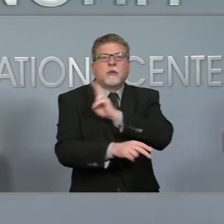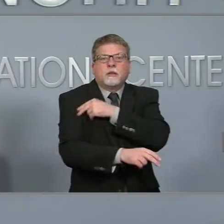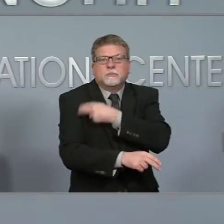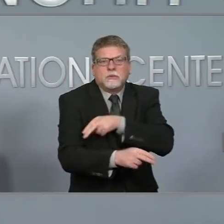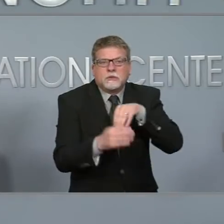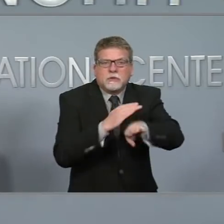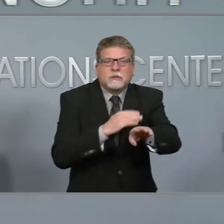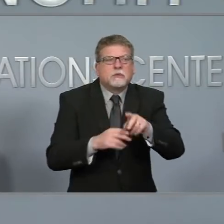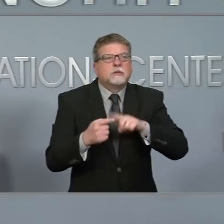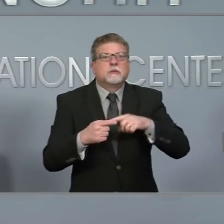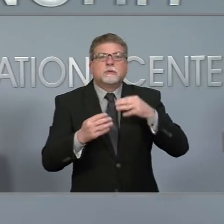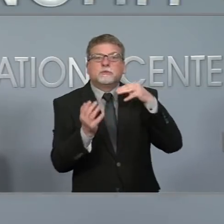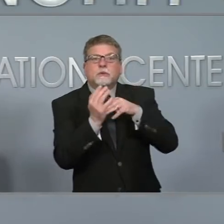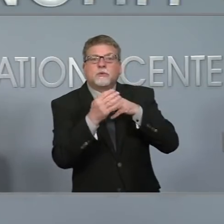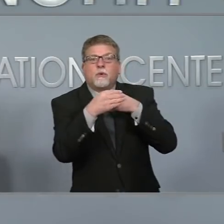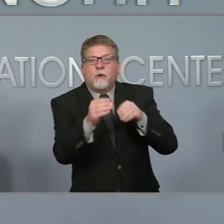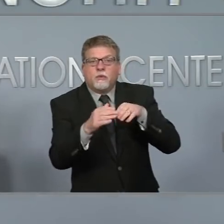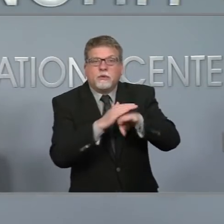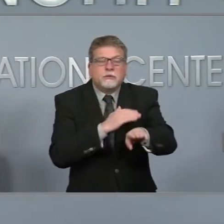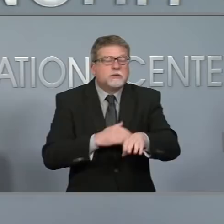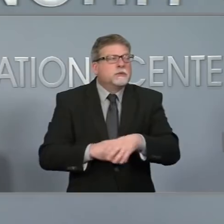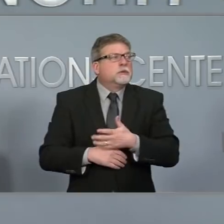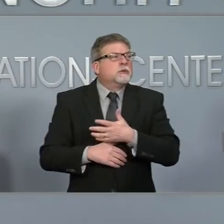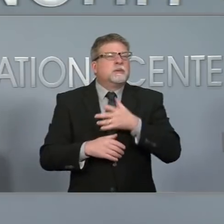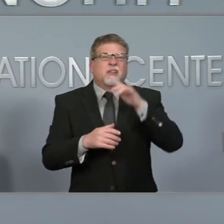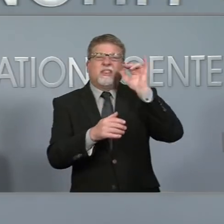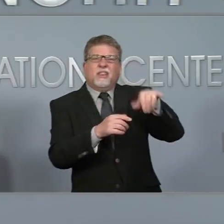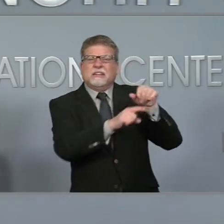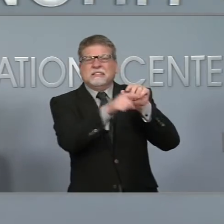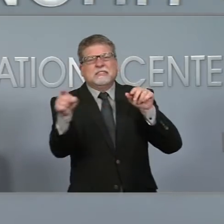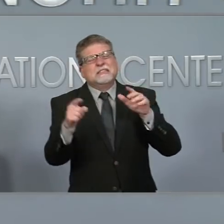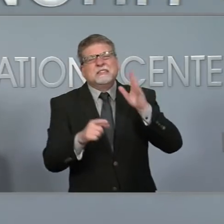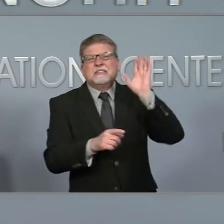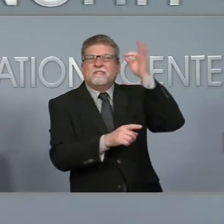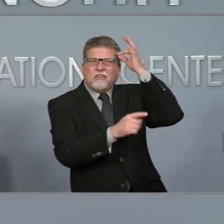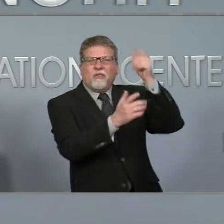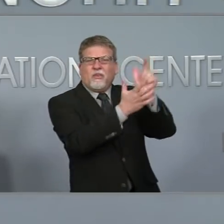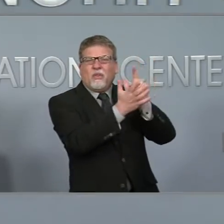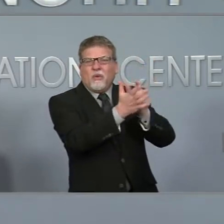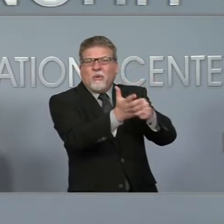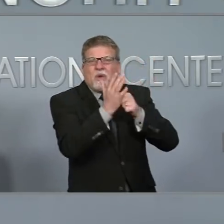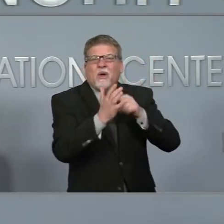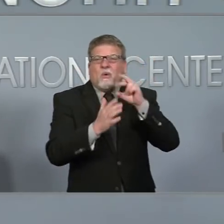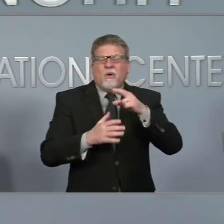con las regulaciones federales.